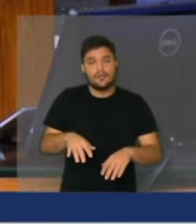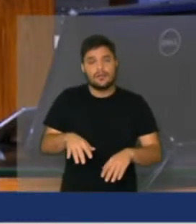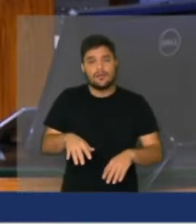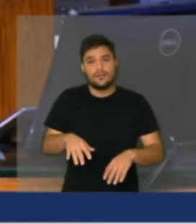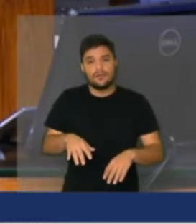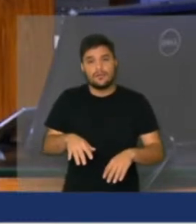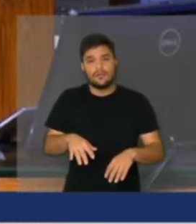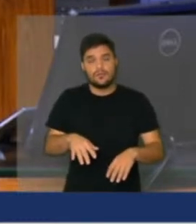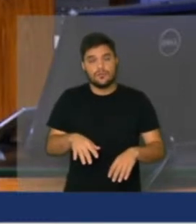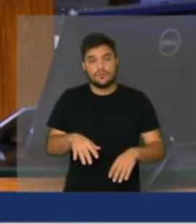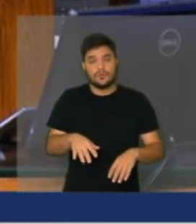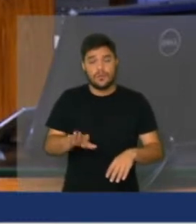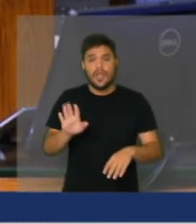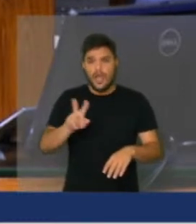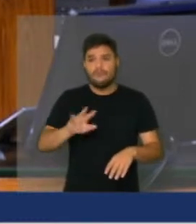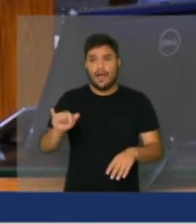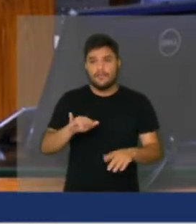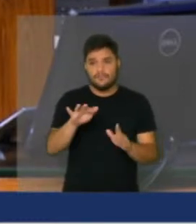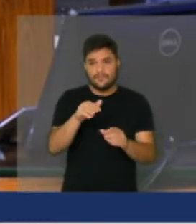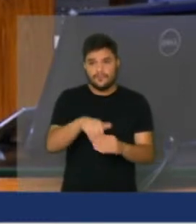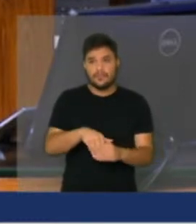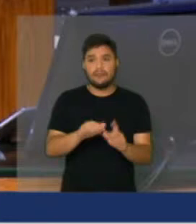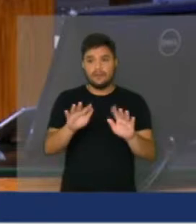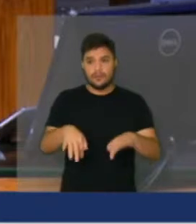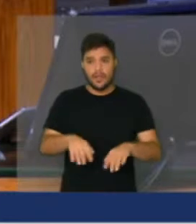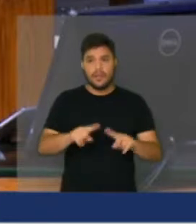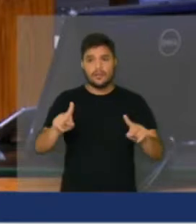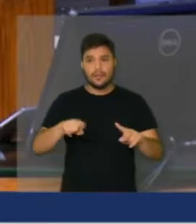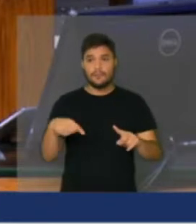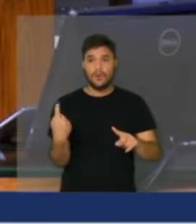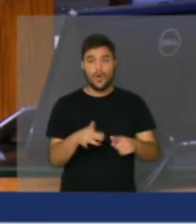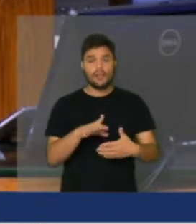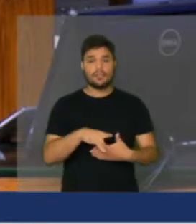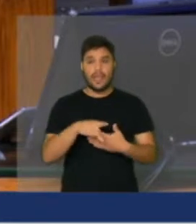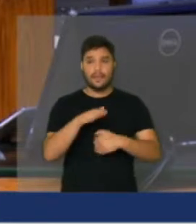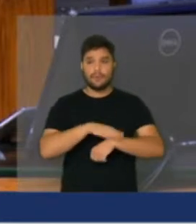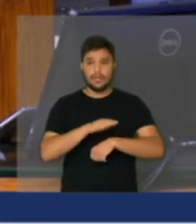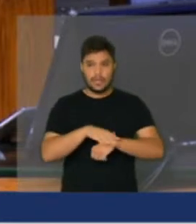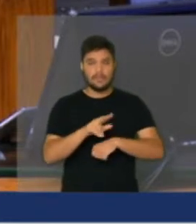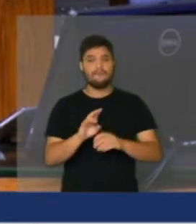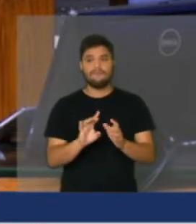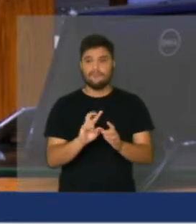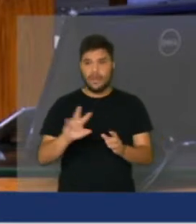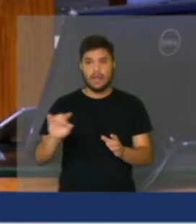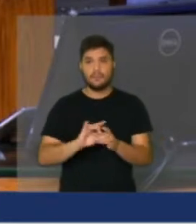LÍDERES QUE ESTÃO PENDENTES. -- [DEPUTADO]: NÃO, É ENCERRAR A VOTAÇÃO E DEPOIS EU PASSAREI TODOS OS TEMPOS DE ... -- [PRESIDENTE]: COMO É